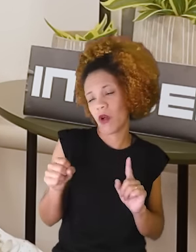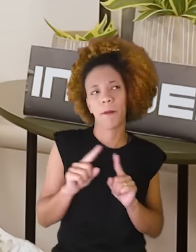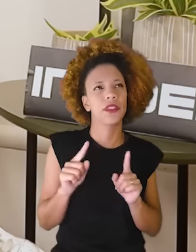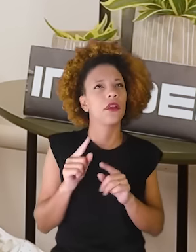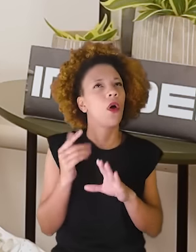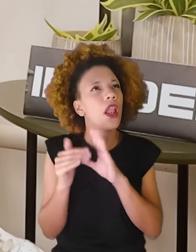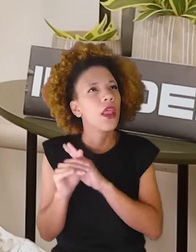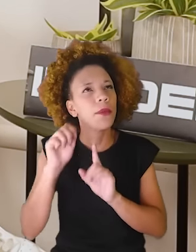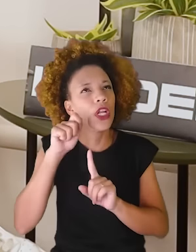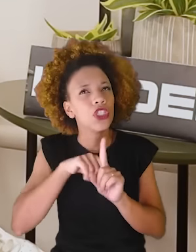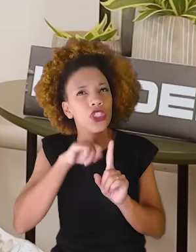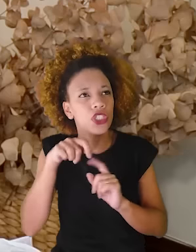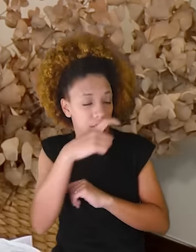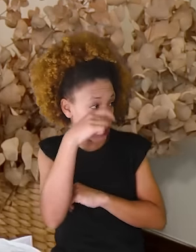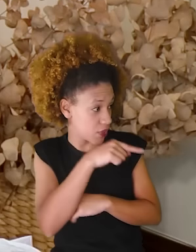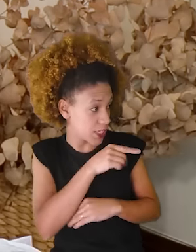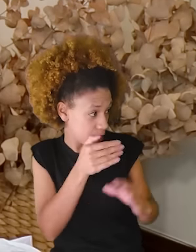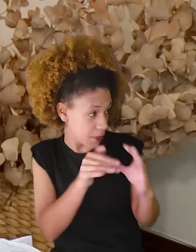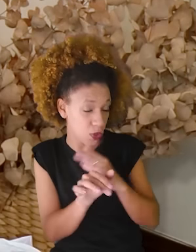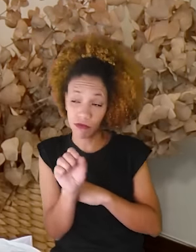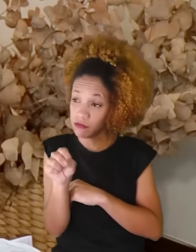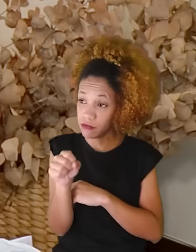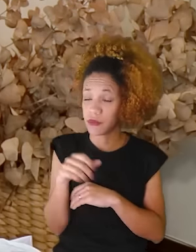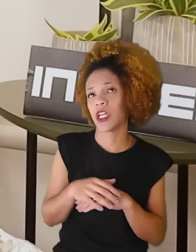lembro que eu mandei para ele em janeiro Ah você que mandou pro Luciano é mandei a mensagem para